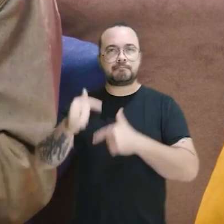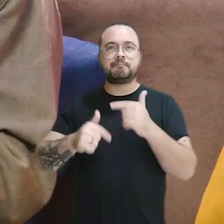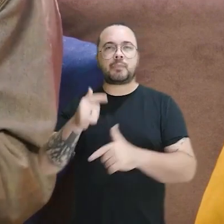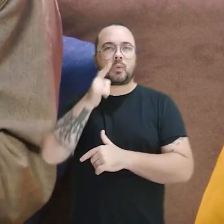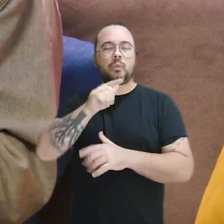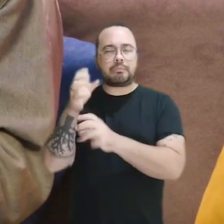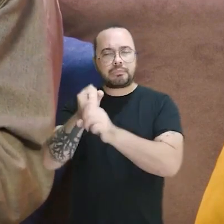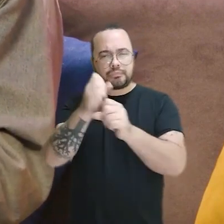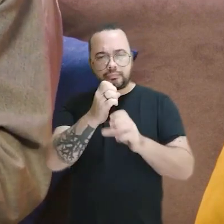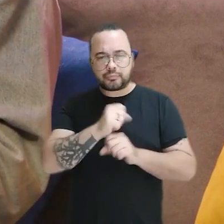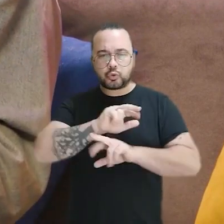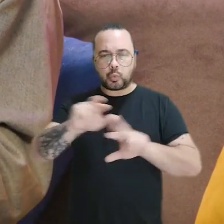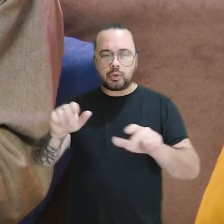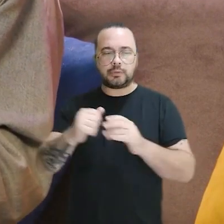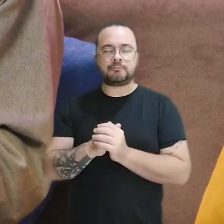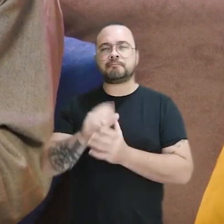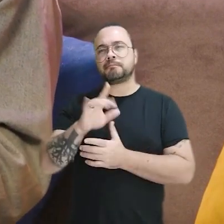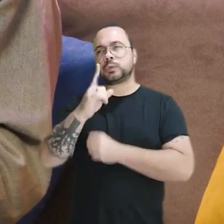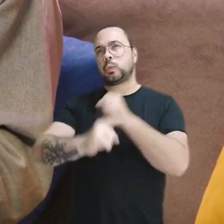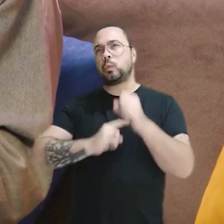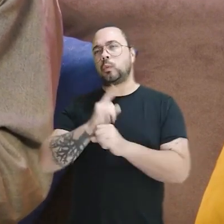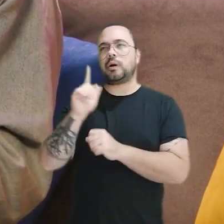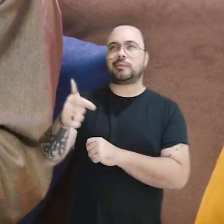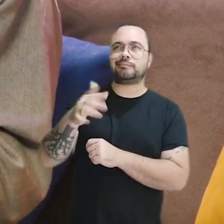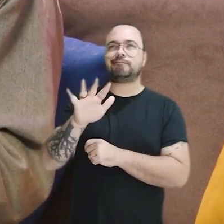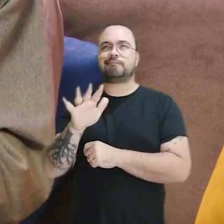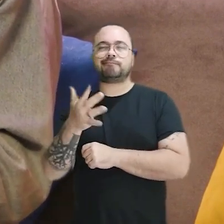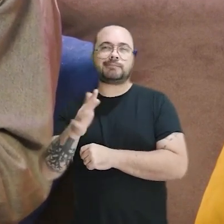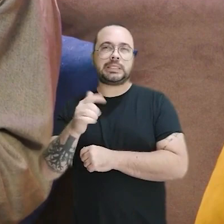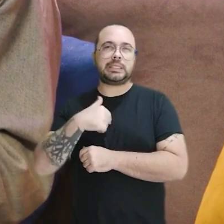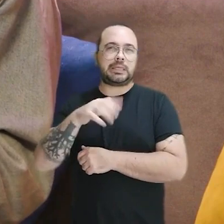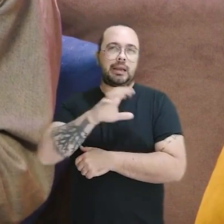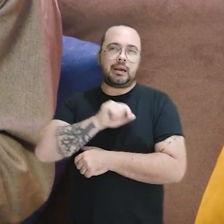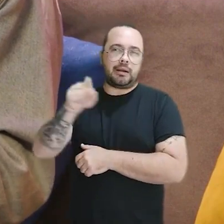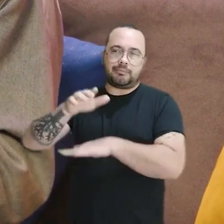um montão de coisa, mas, daqui a um ano, provavelmente, eu vou tá apaixonado pelo o que eu vou tá fazendo na hora.